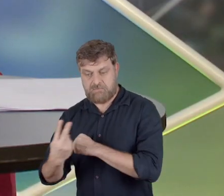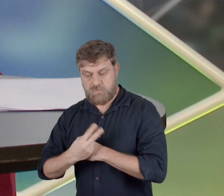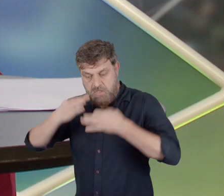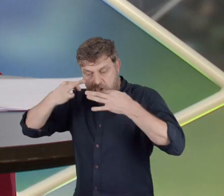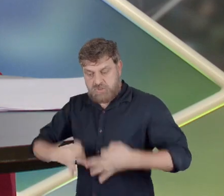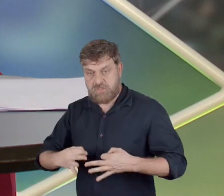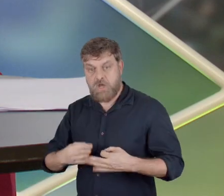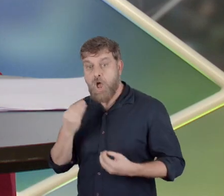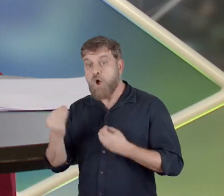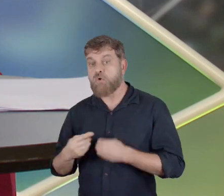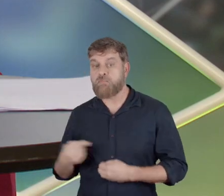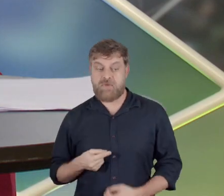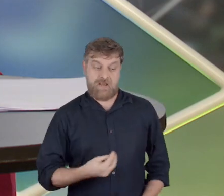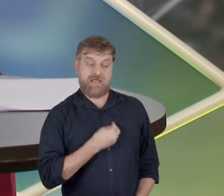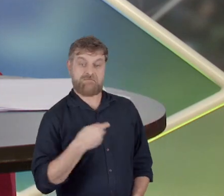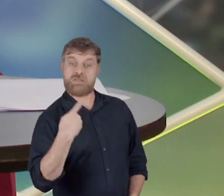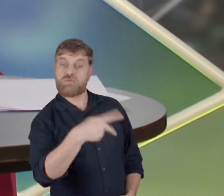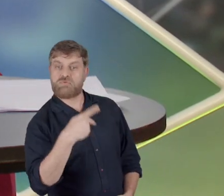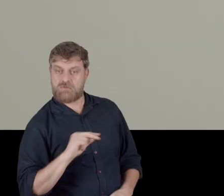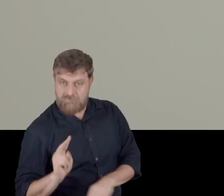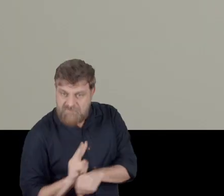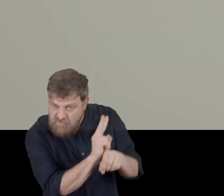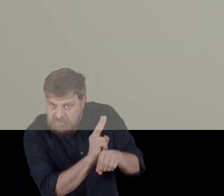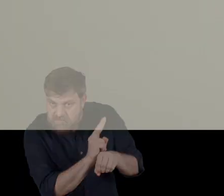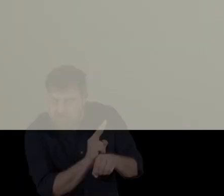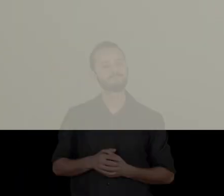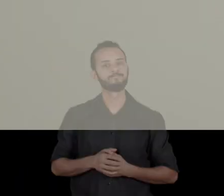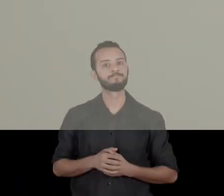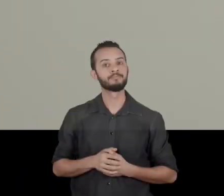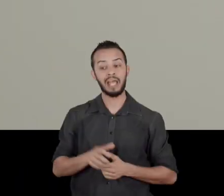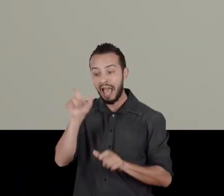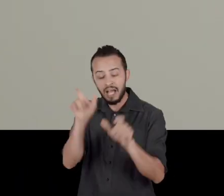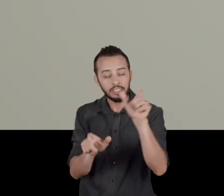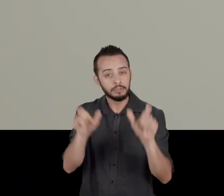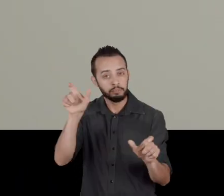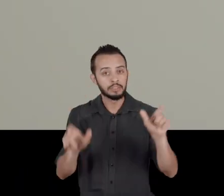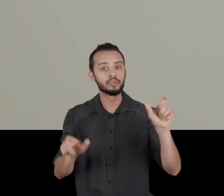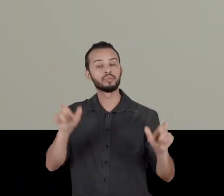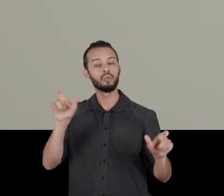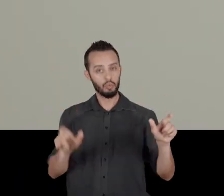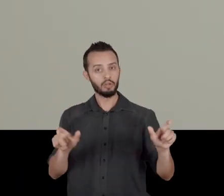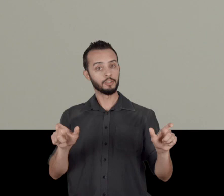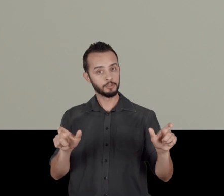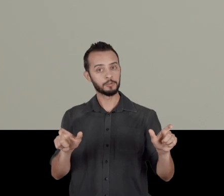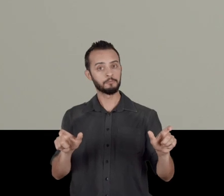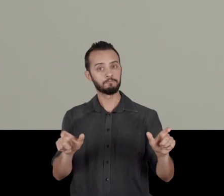como ele pode valorizar a vida do outro? Todo ser humano deveria ter acesso à arte